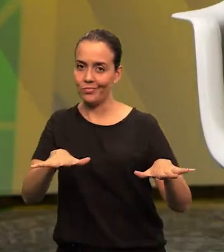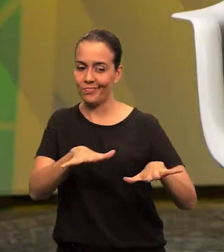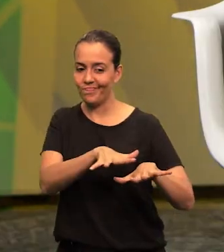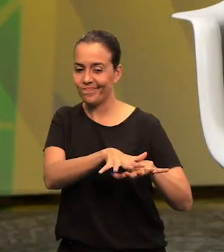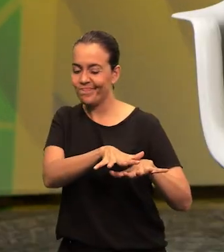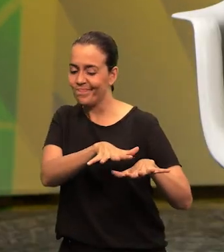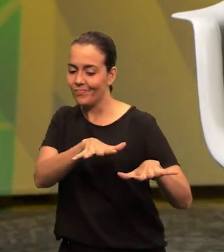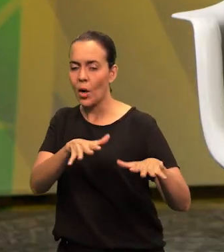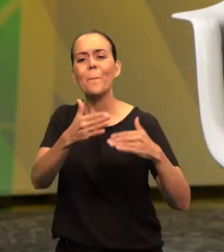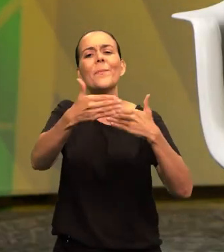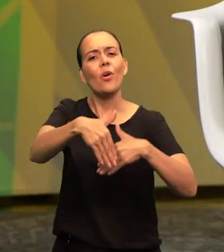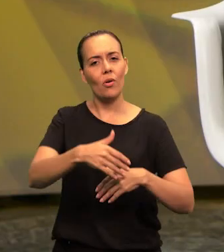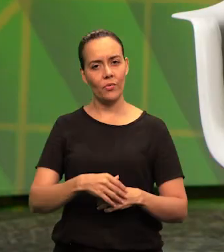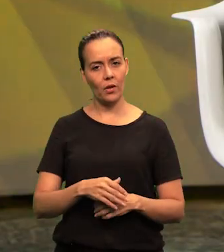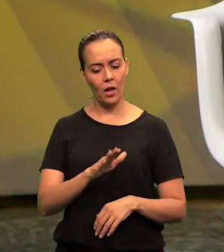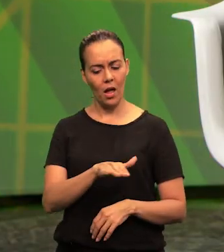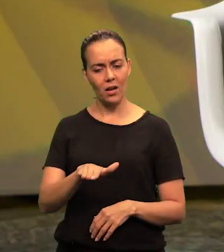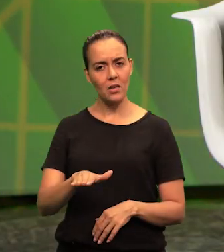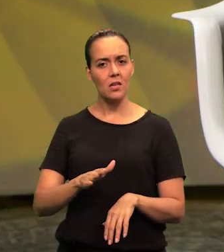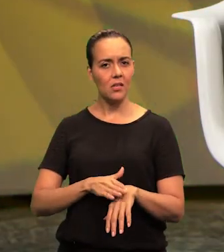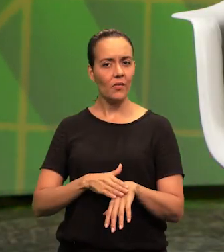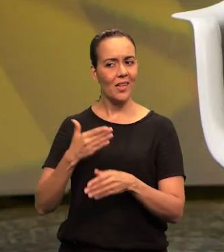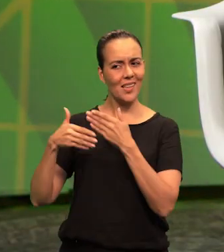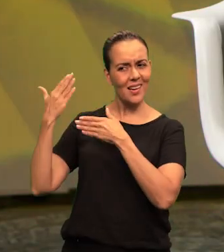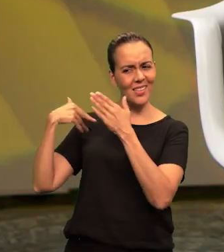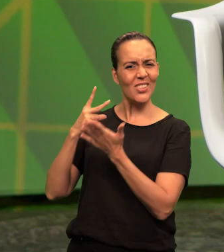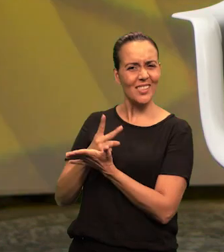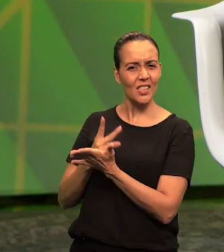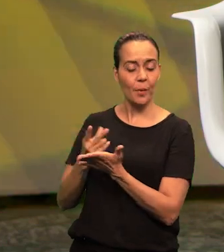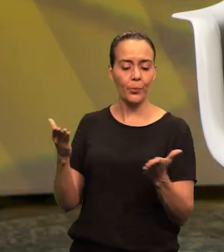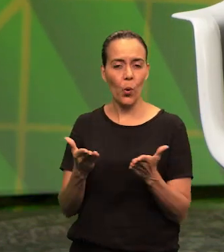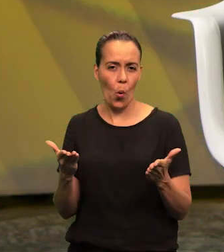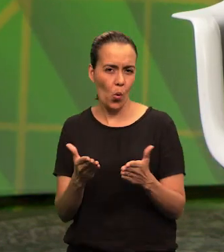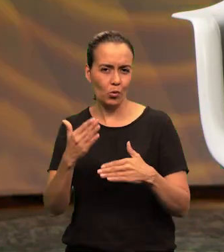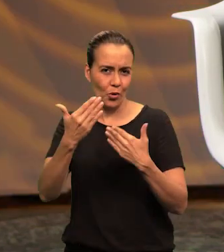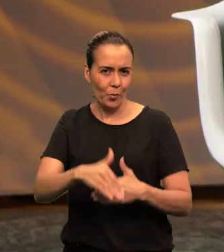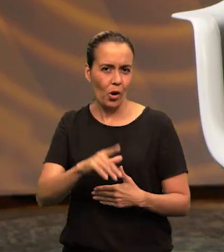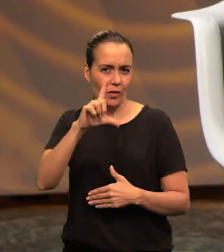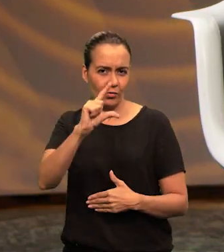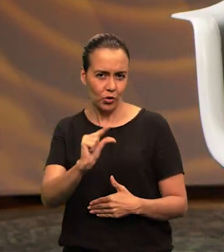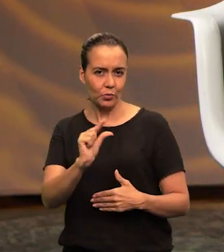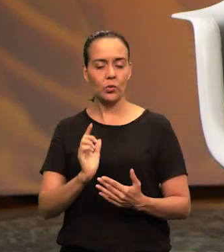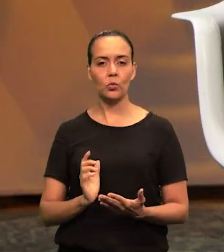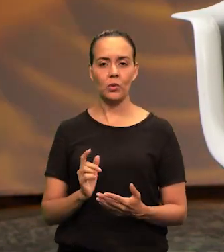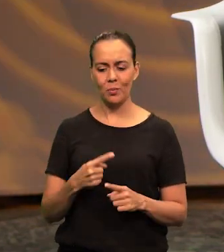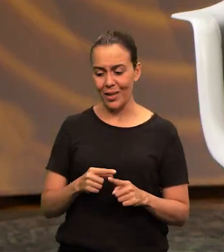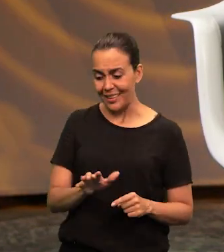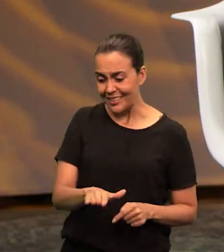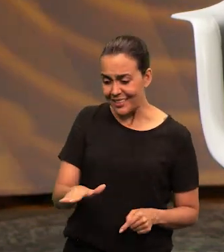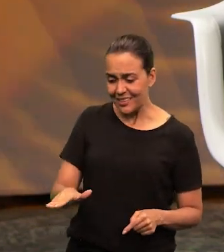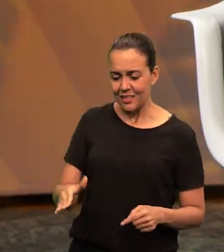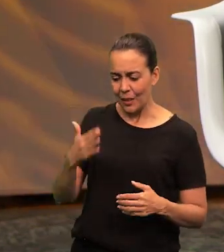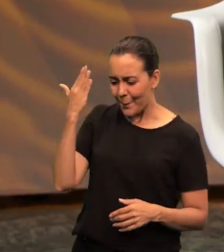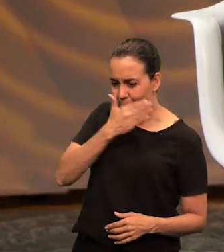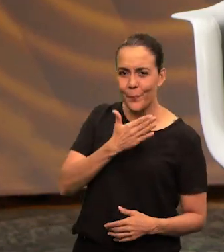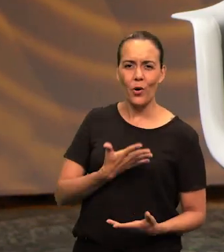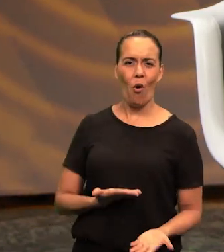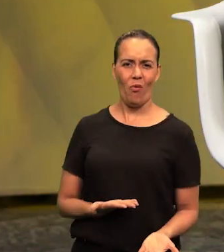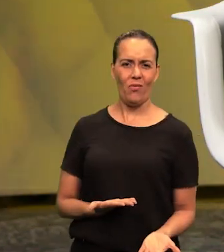A prova, por exemplo, que as crianças fazem, hoje menos, mas faziam, desde o primeiro ano submeter uma criança a uma prova